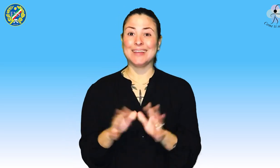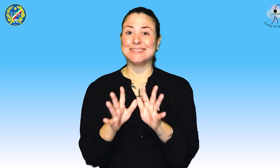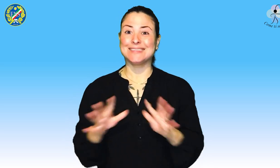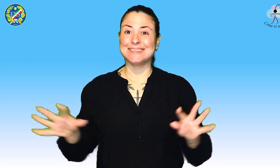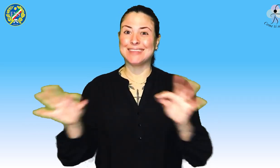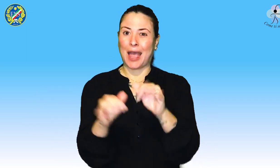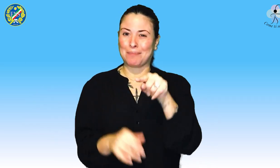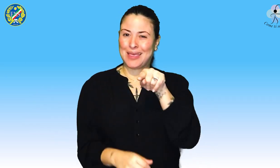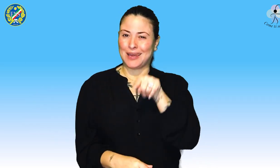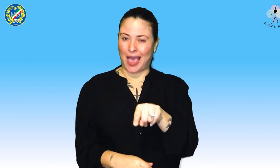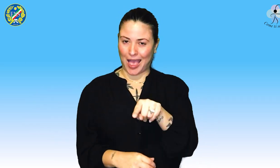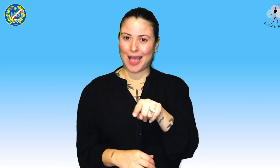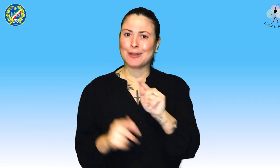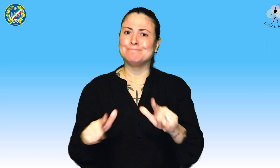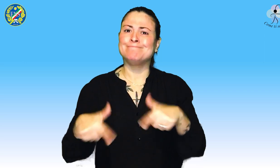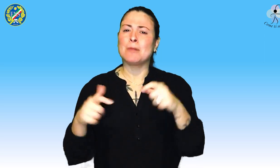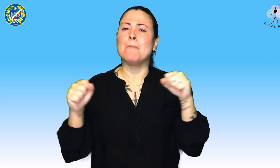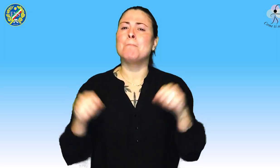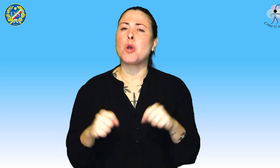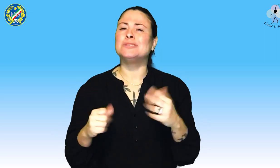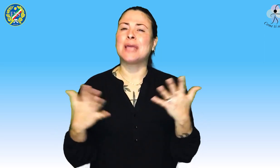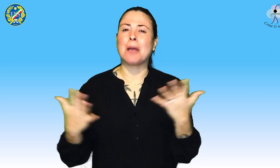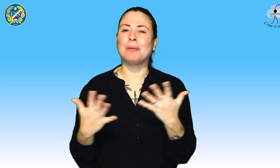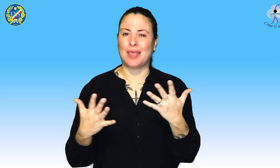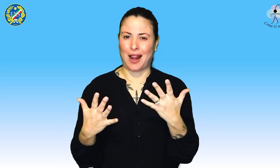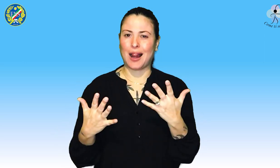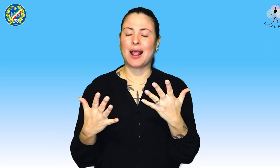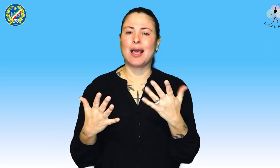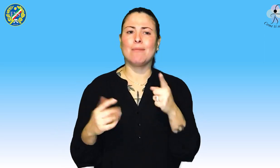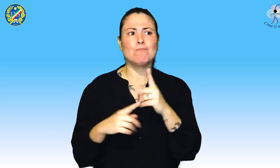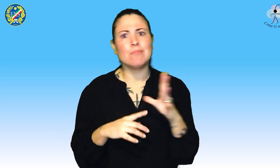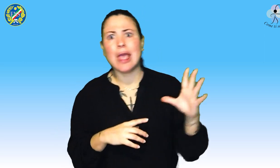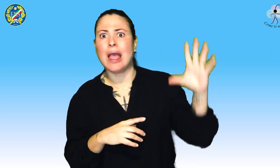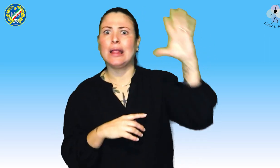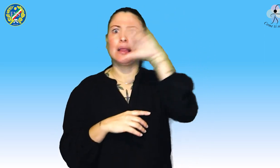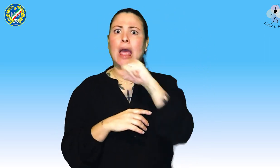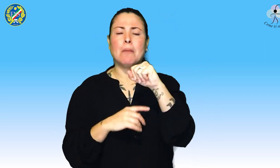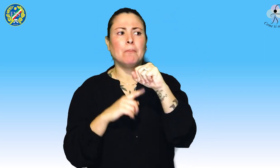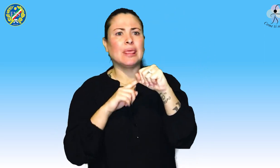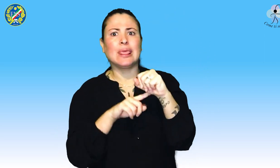Attraverso il seminario sarà possibile capire